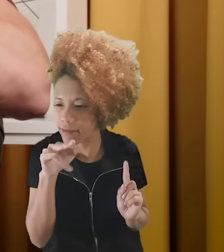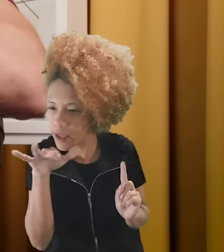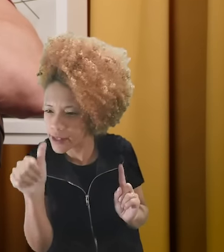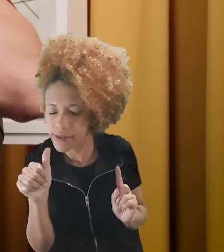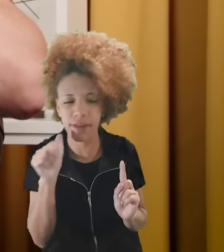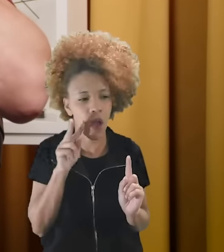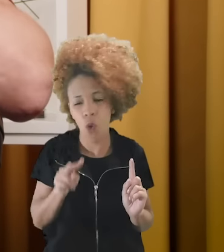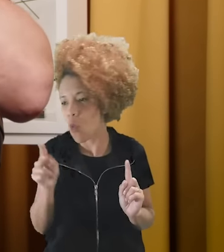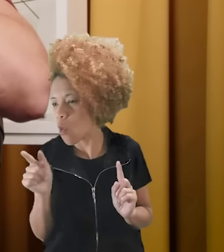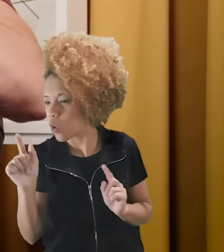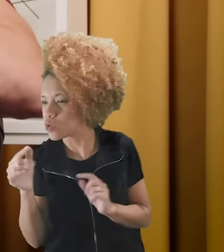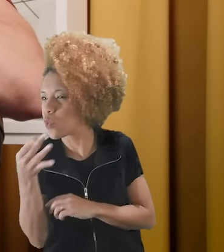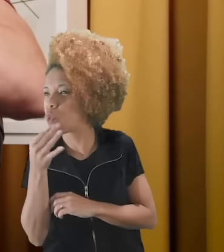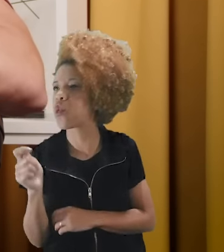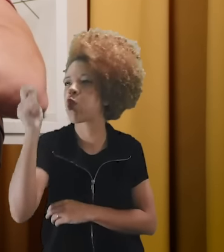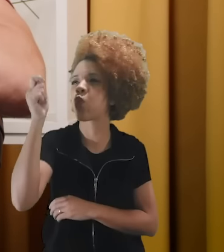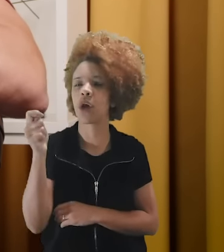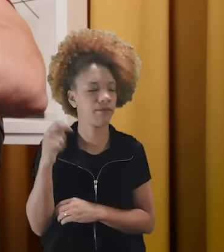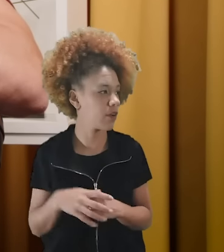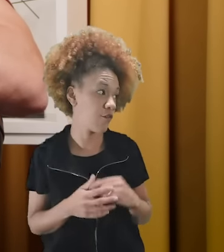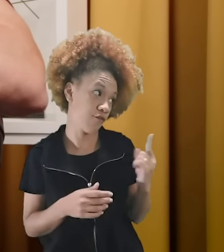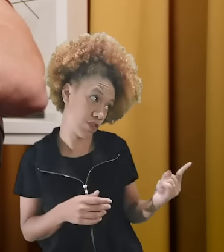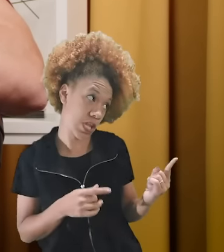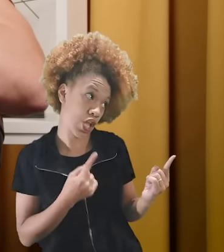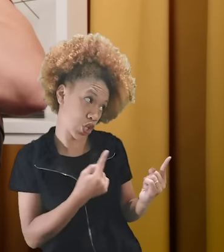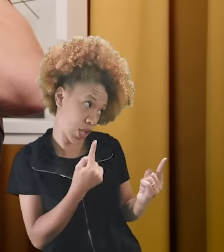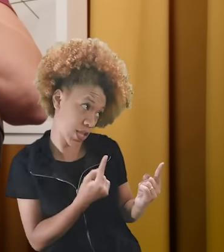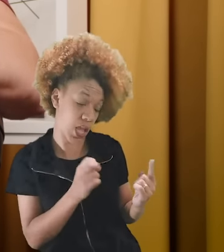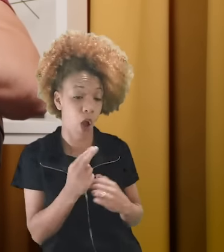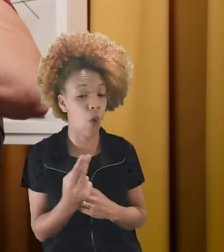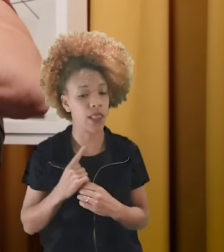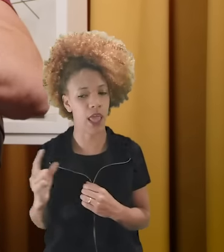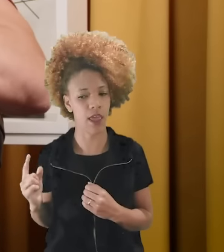e um ex jogador ali às vezes que ajuda você é sozinha você ou tem uma pessoa tem um Arnaldo